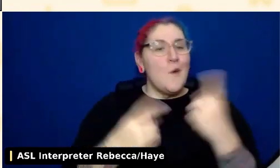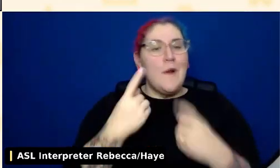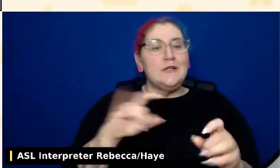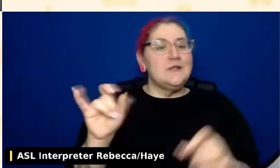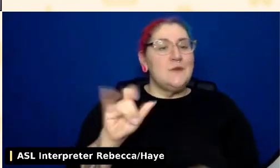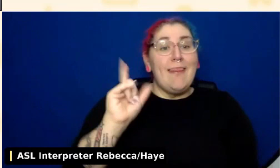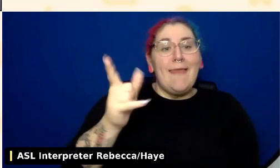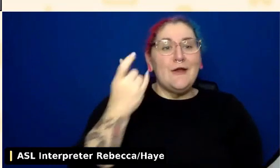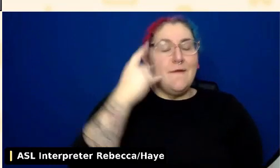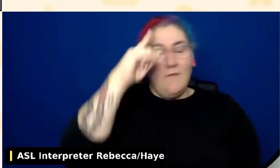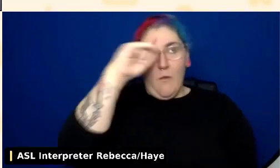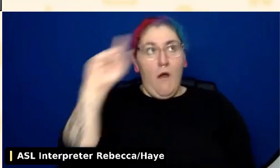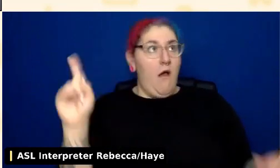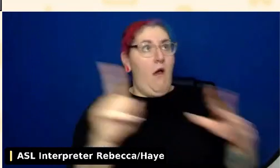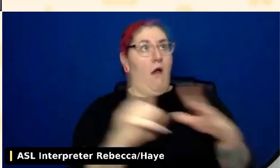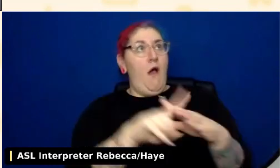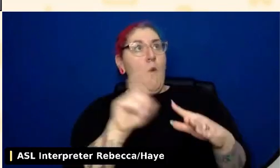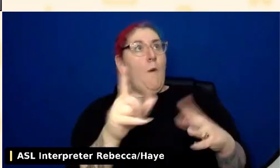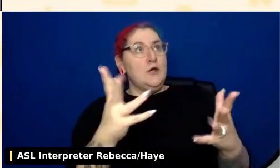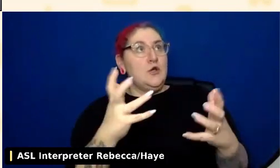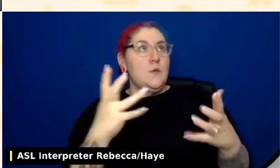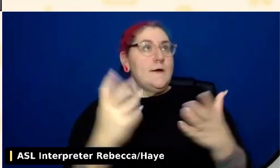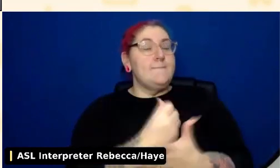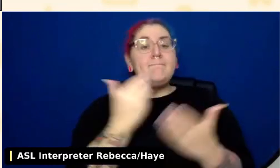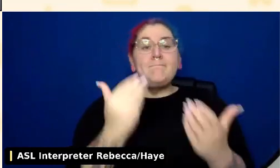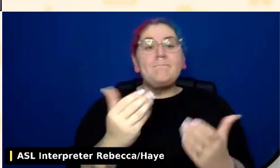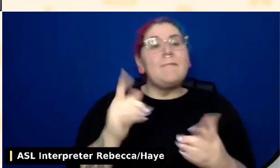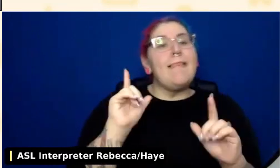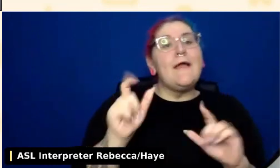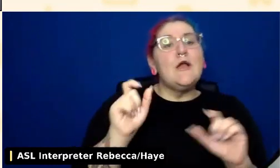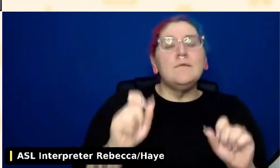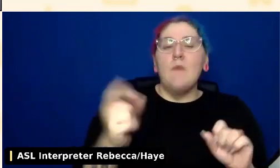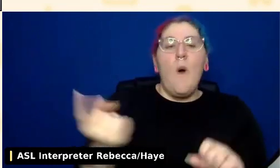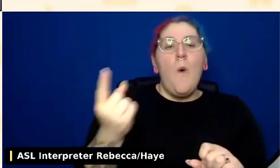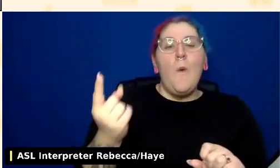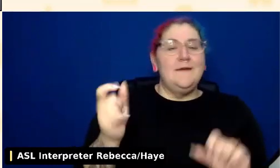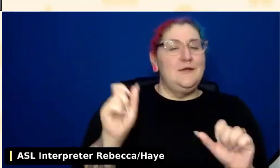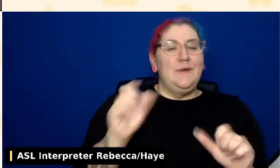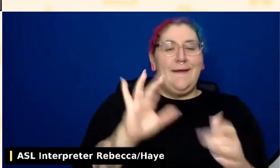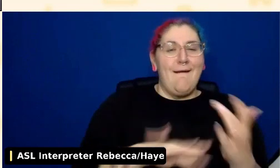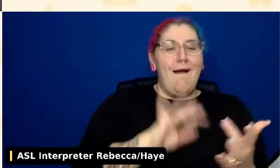y se te ocurre una pregunta o una solicitud de función, o una sugerencia, o algo así,